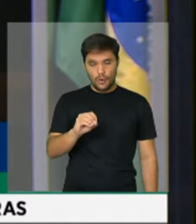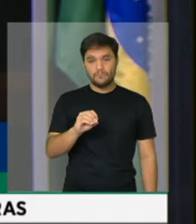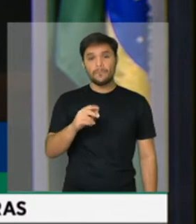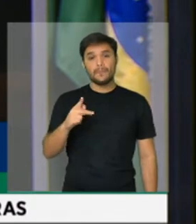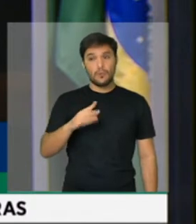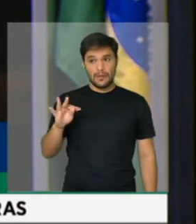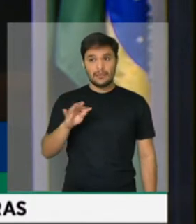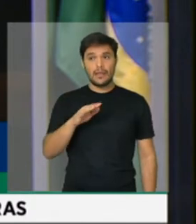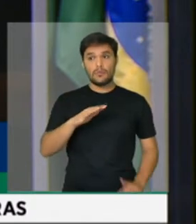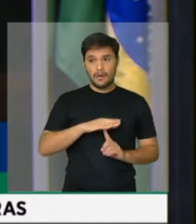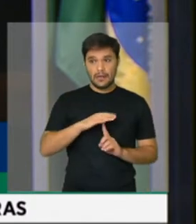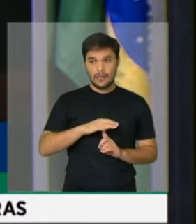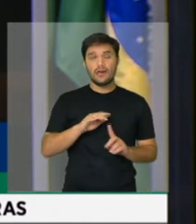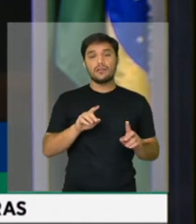ERIKA KOKAY DO PT DO DISTRITO FEDERAL, NÚMERO 89 DO